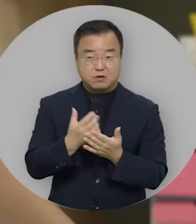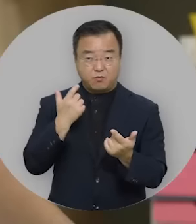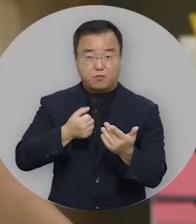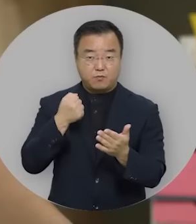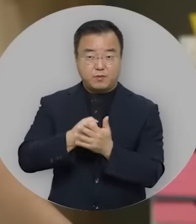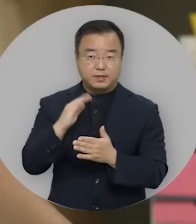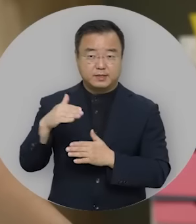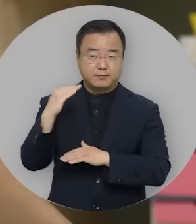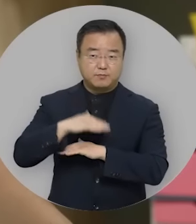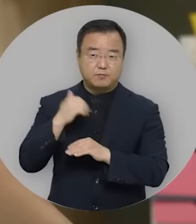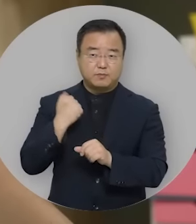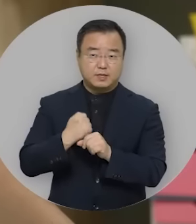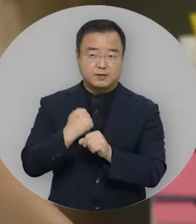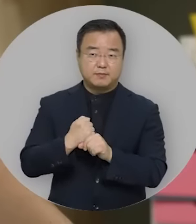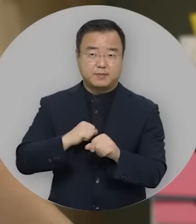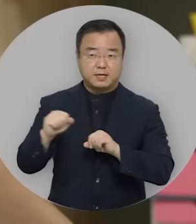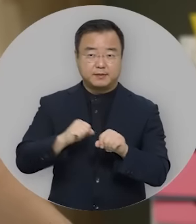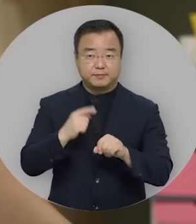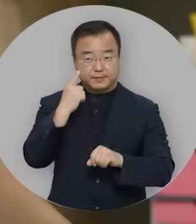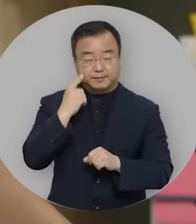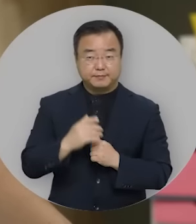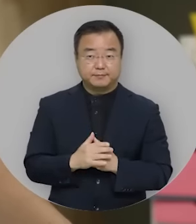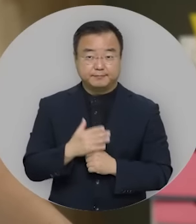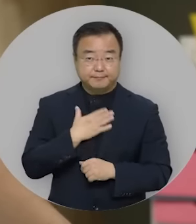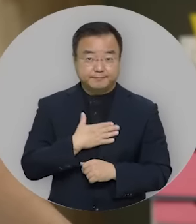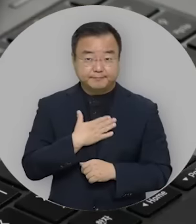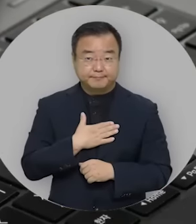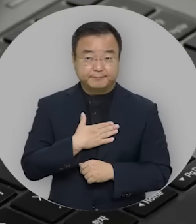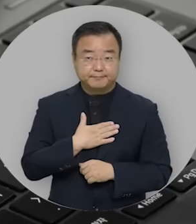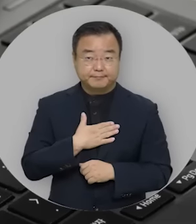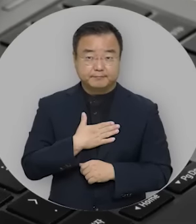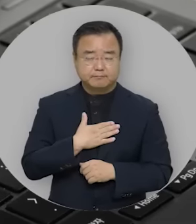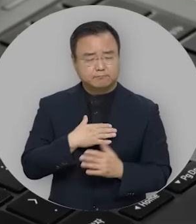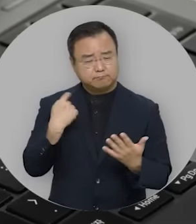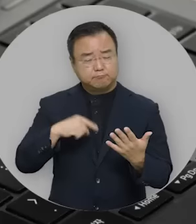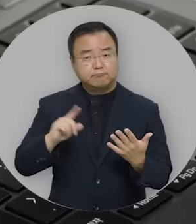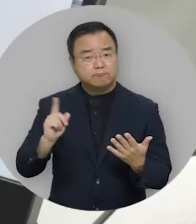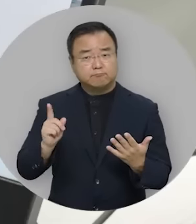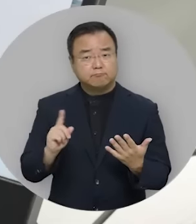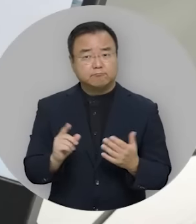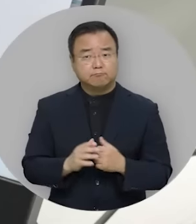제품 출력하는 활동을 오늘도 해보겠습니다. 알겠죠? 어떤 수업일까요?